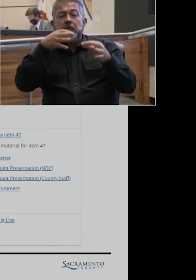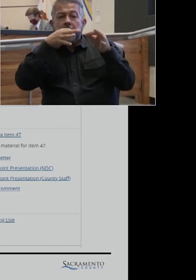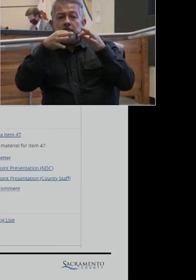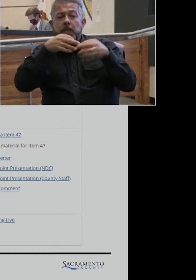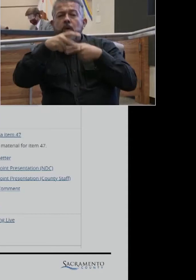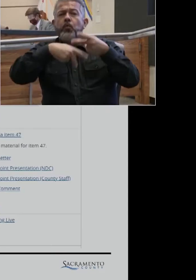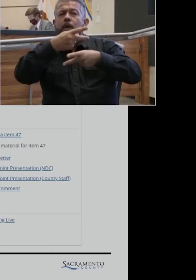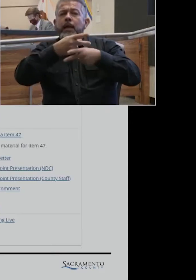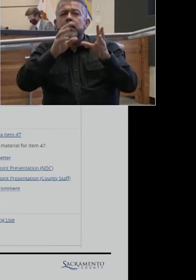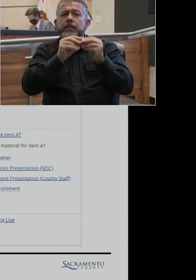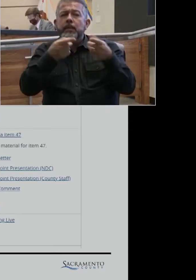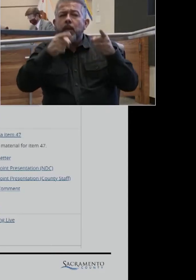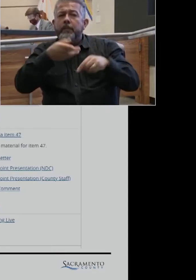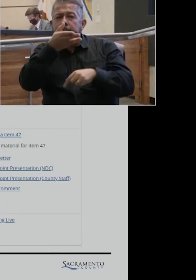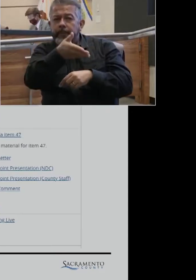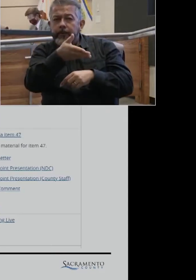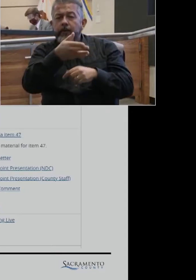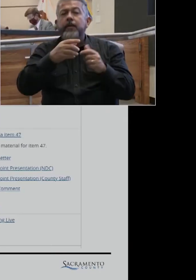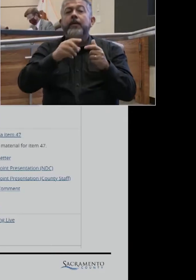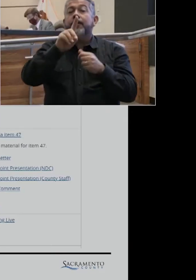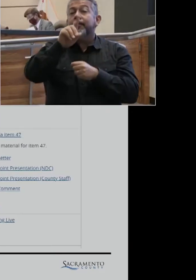OVERVIEW OF THE PRESENTATION FOR THAT PARTICULAR MEETING, DATE, THAT PARTICULAR MEETING, DATE, TIME, LOCATION.